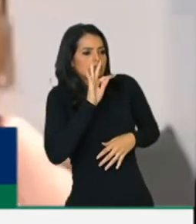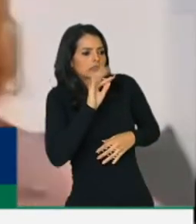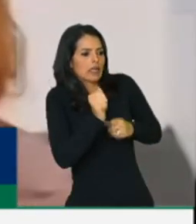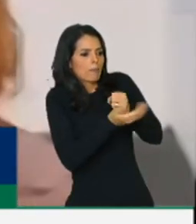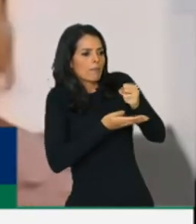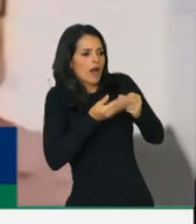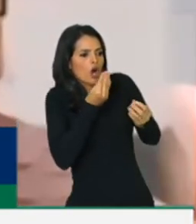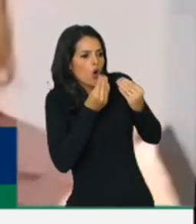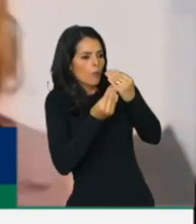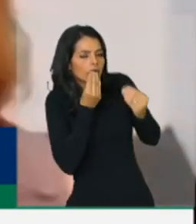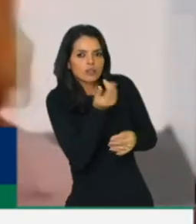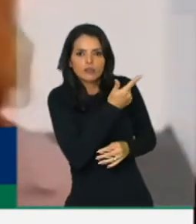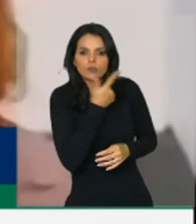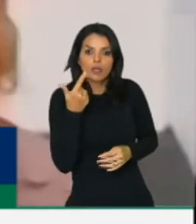CESTA-BÁSICA OU PARA OS 11 BILIONÁRIOS DA REVISTA